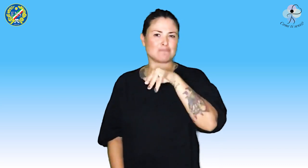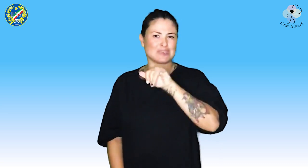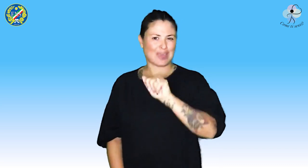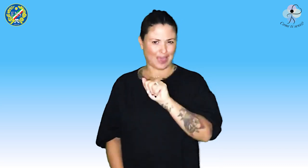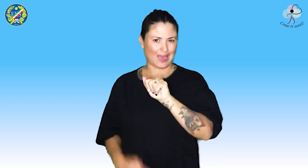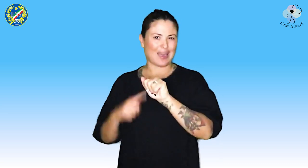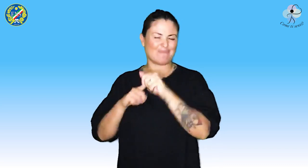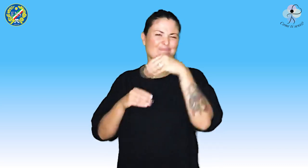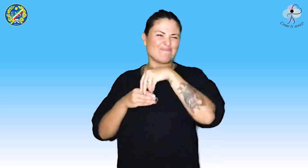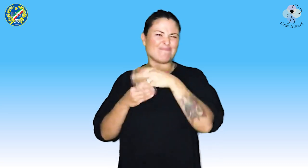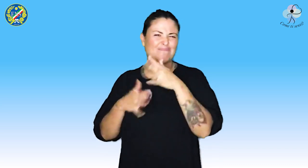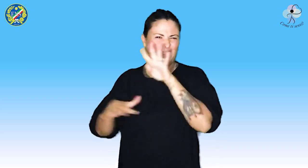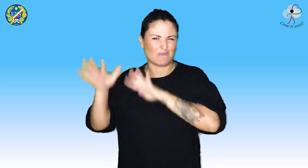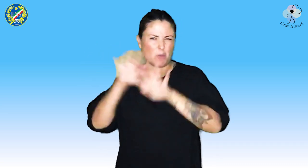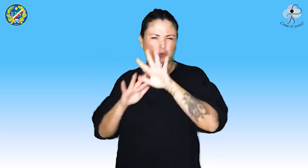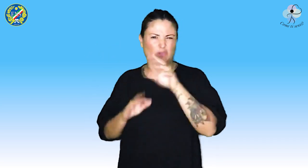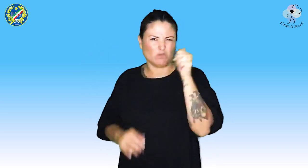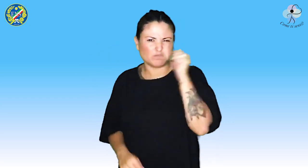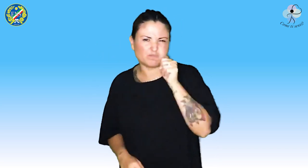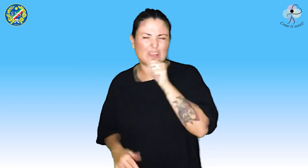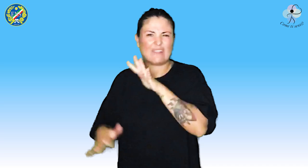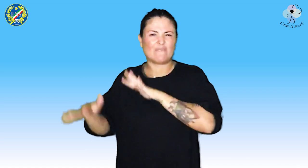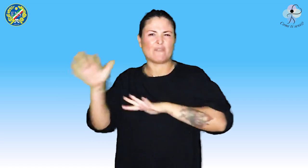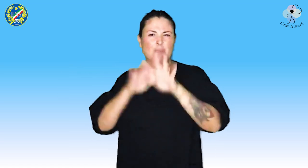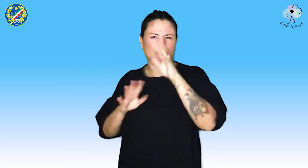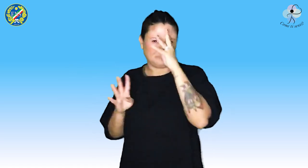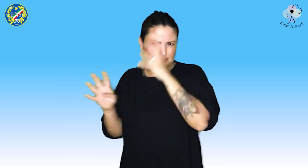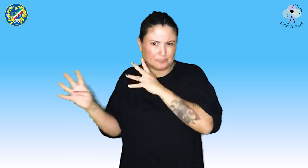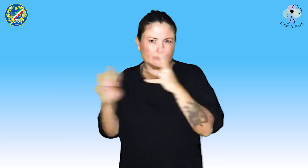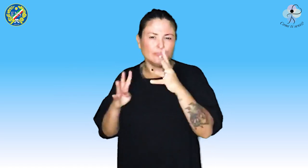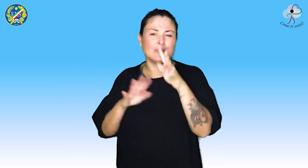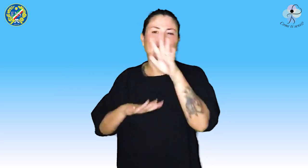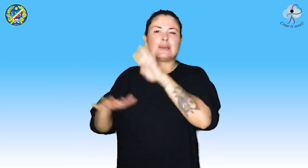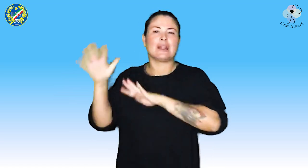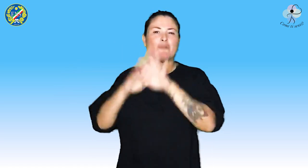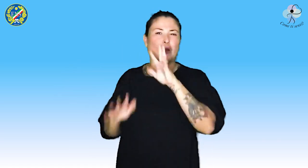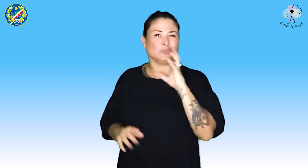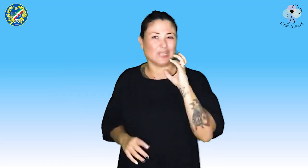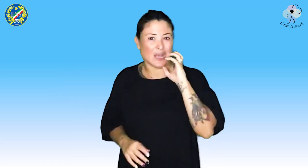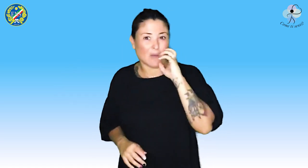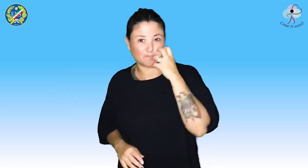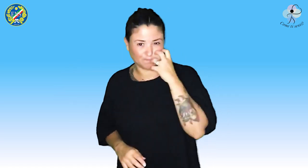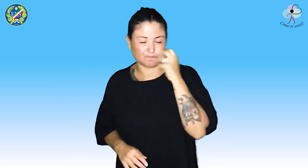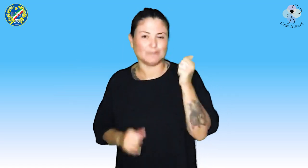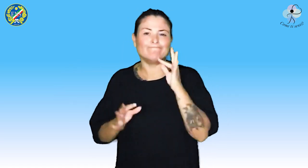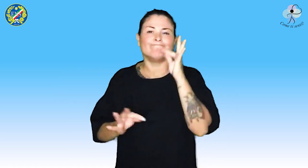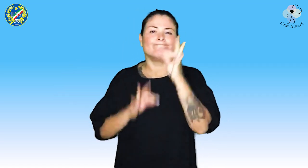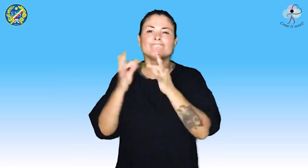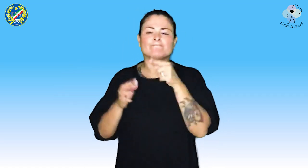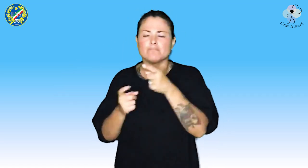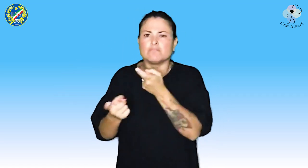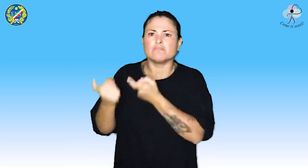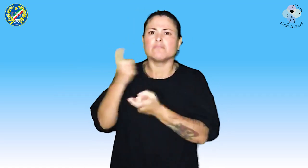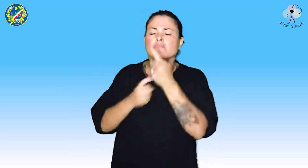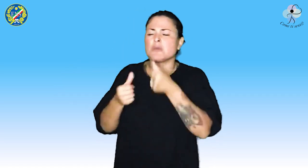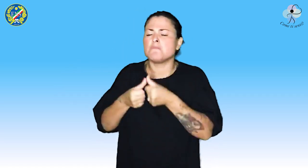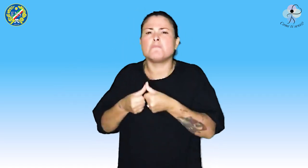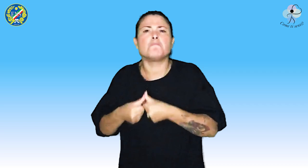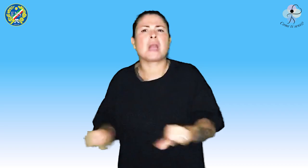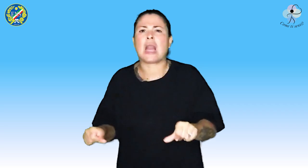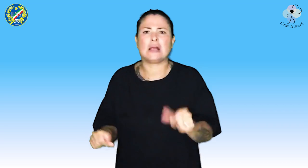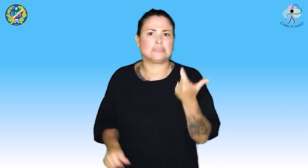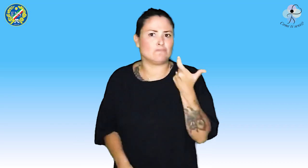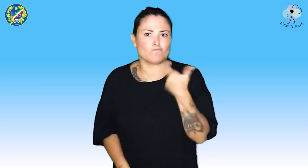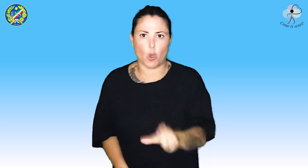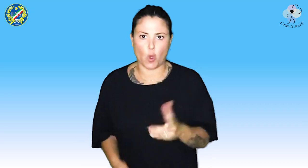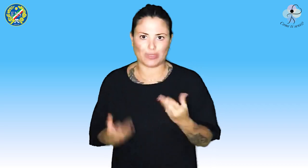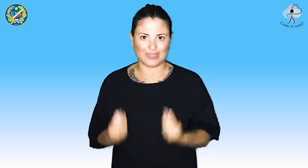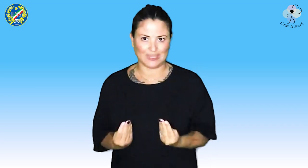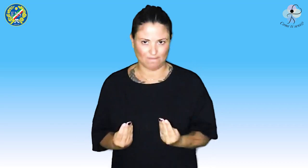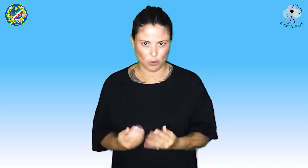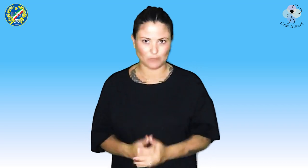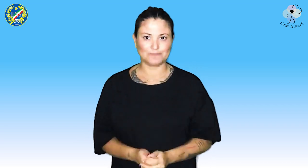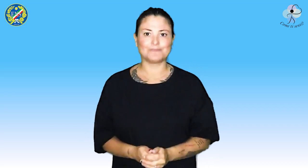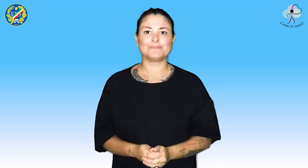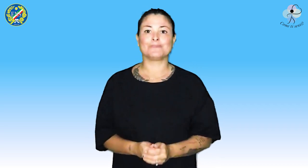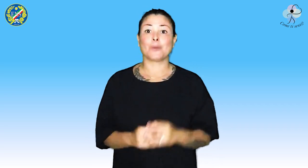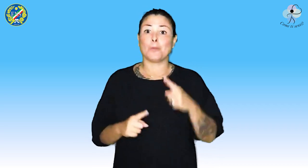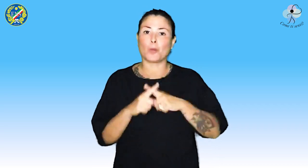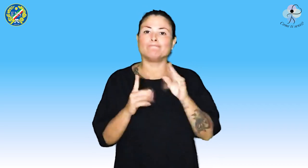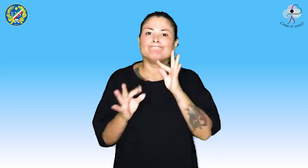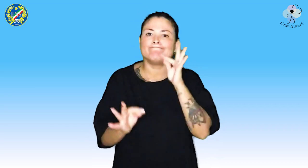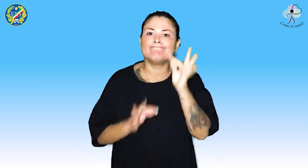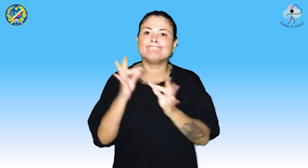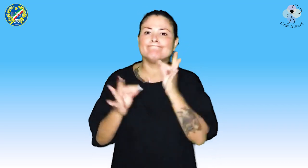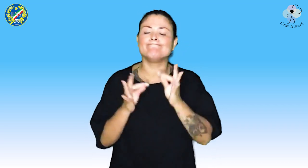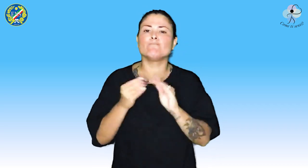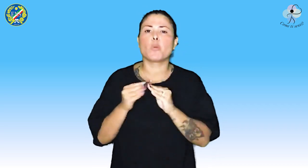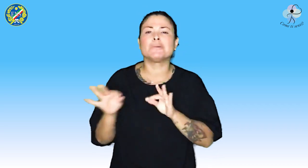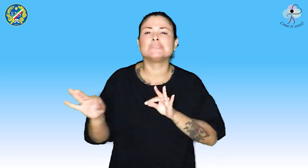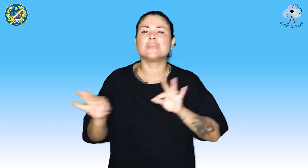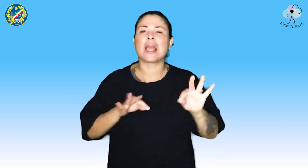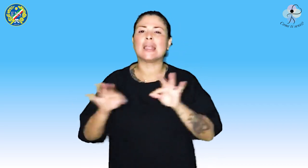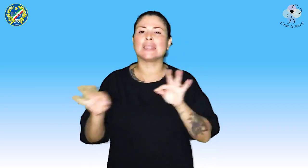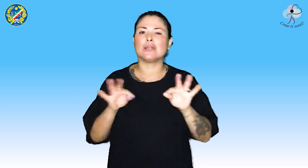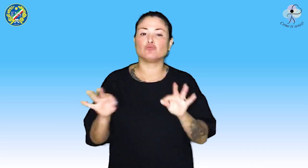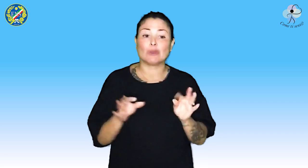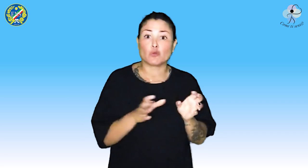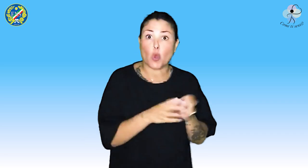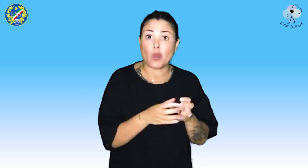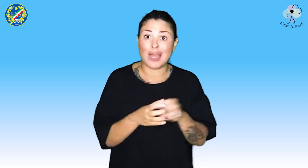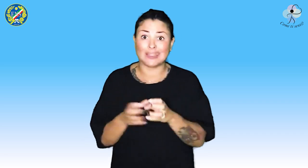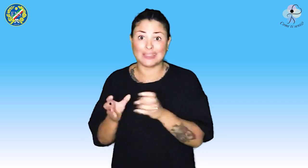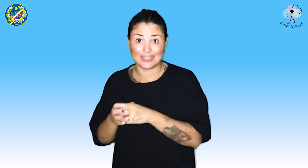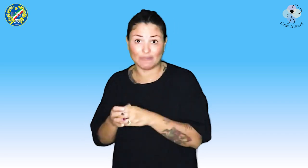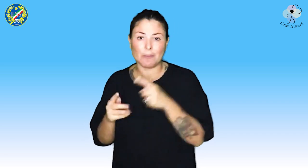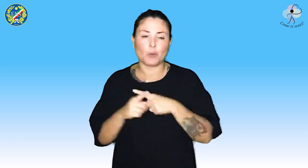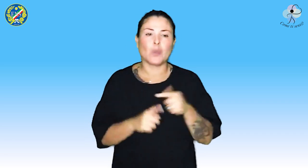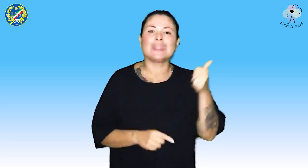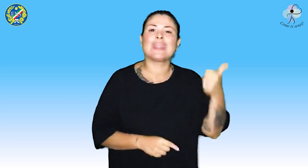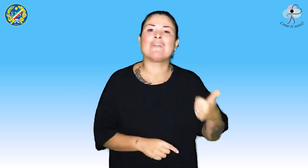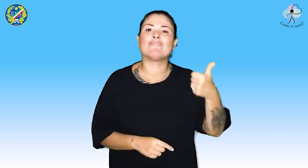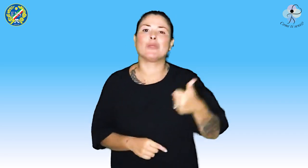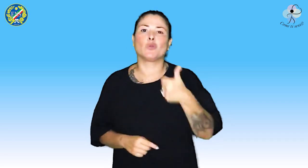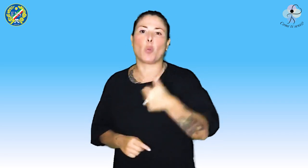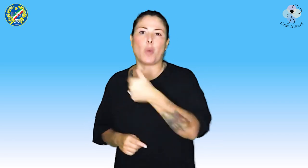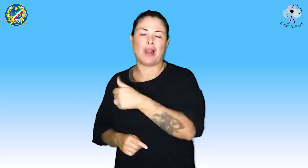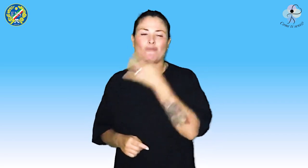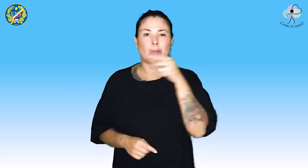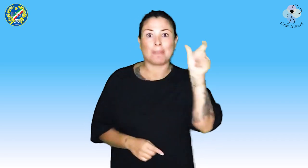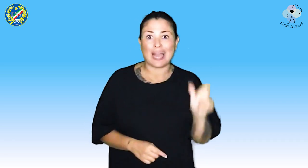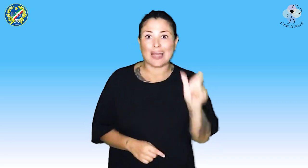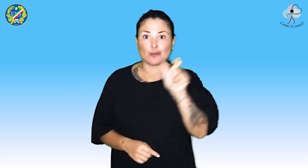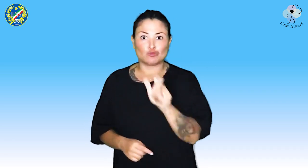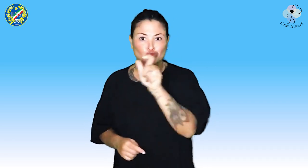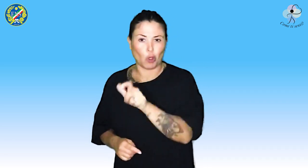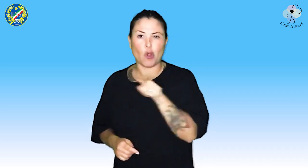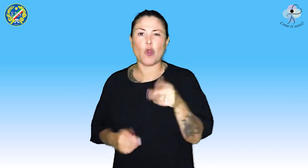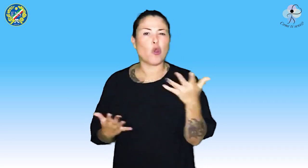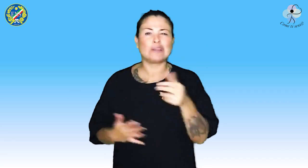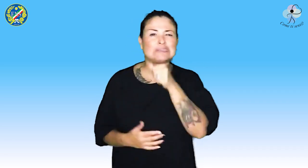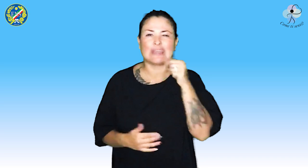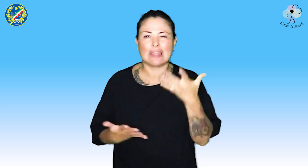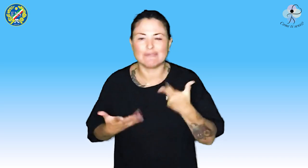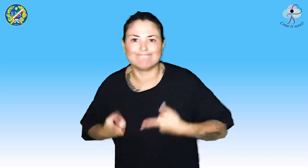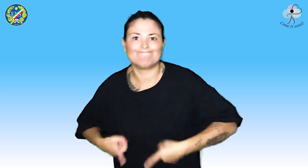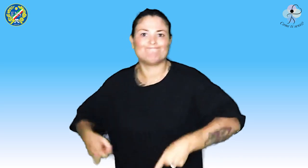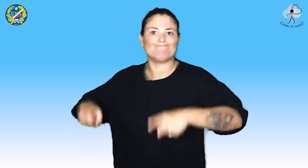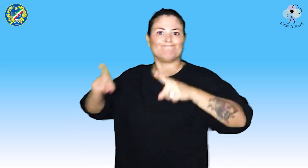L’intervento prevede una disamina dei principali determinanti di questo fenomeno